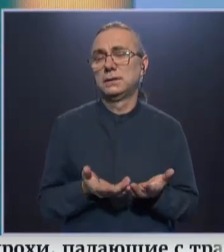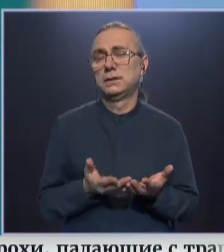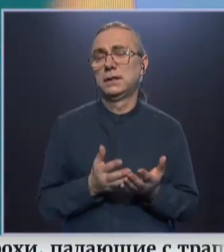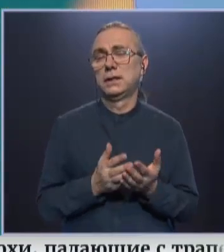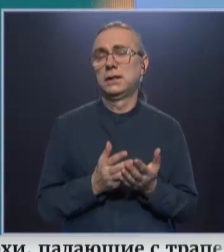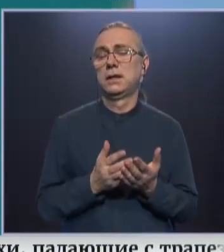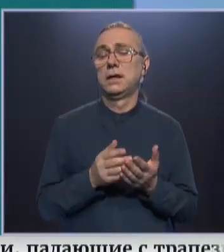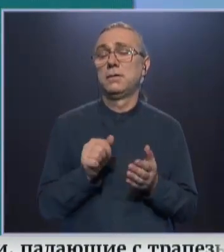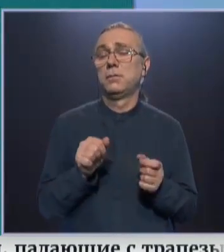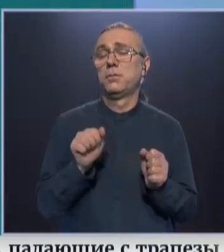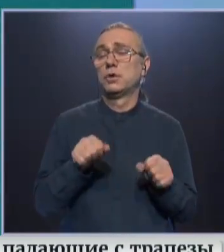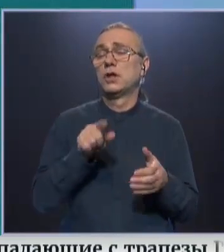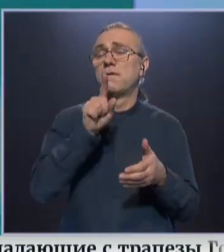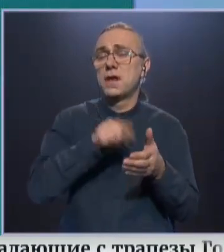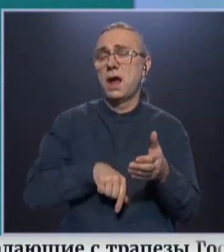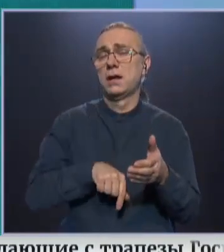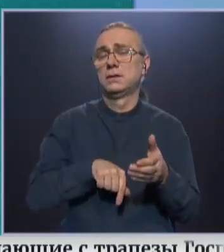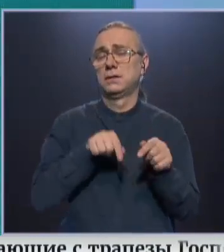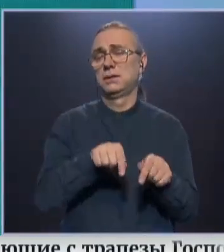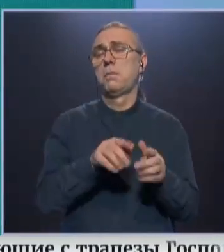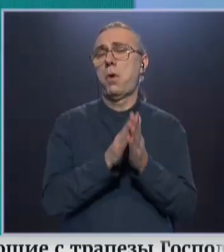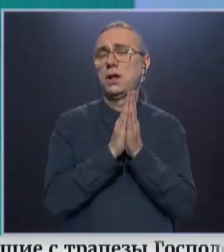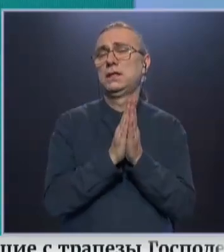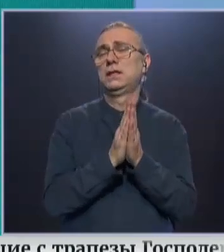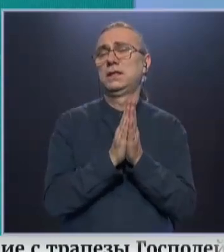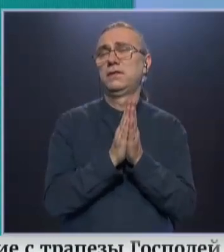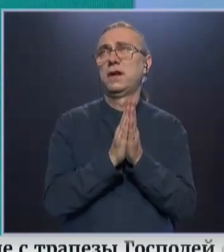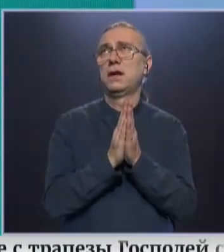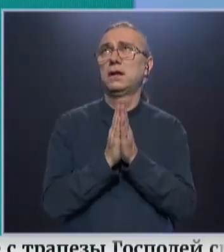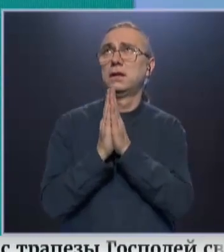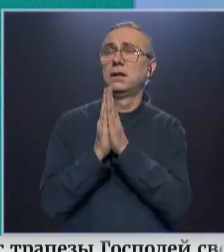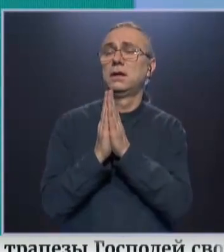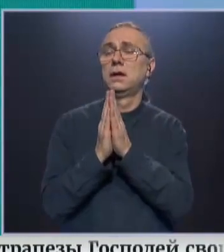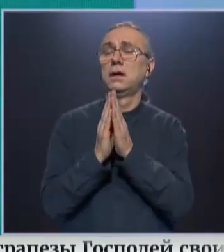нас И как бы внутренне прибавляем не моя воля но твоя Господи